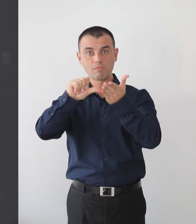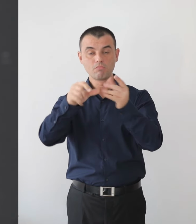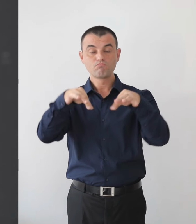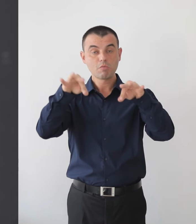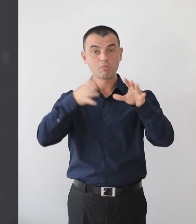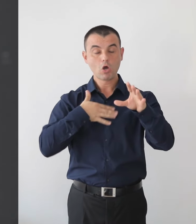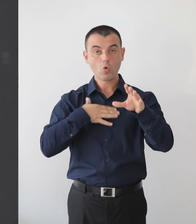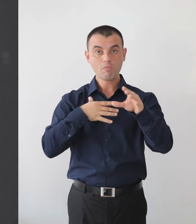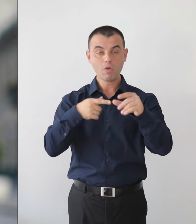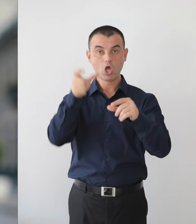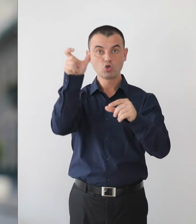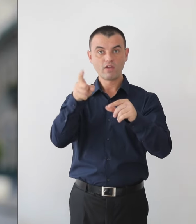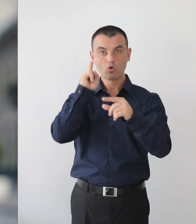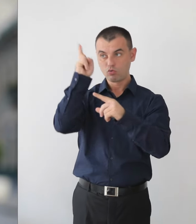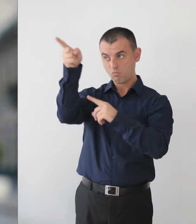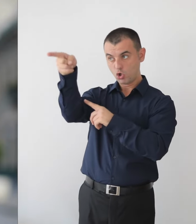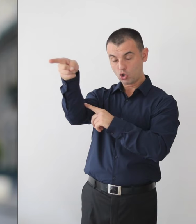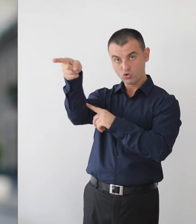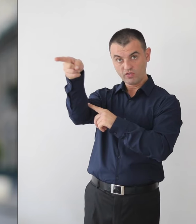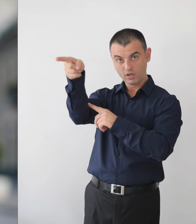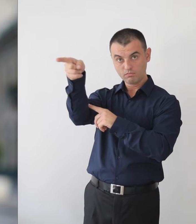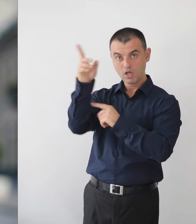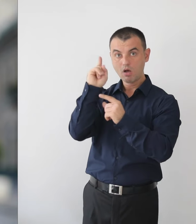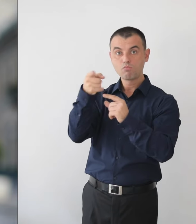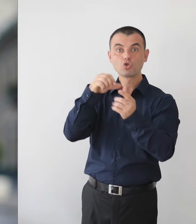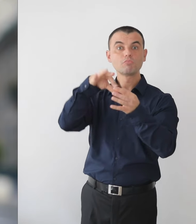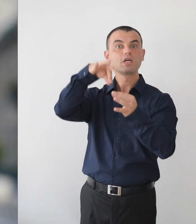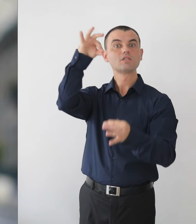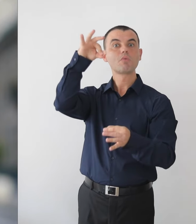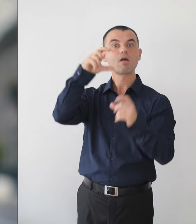Например, ако има човек сочещ с пръст пред лицето си,